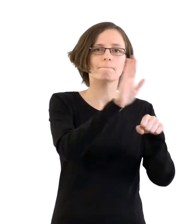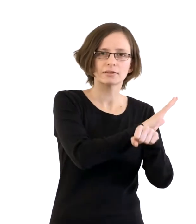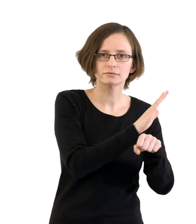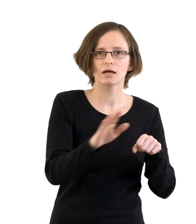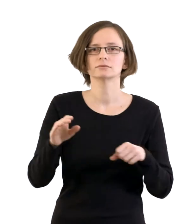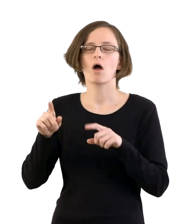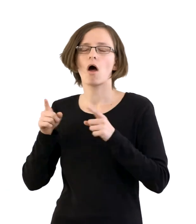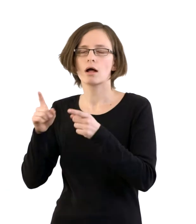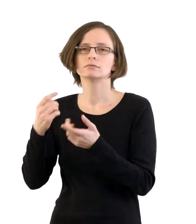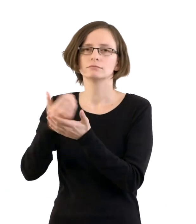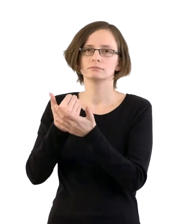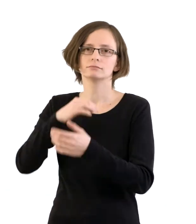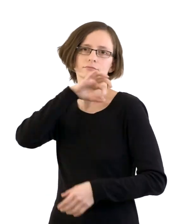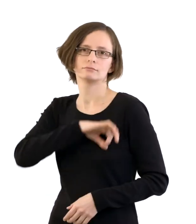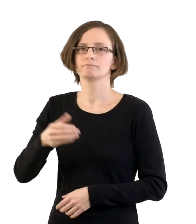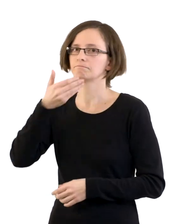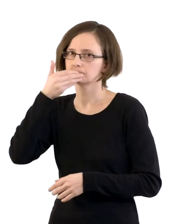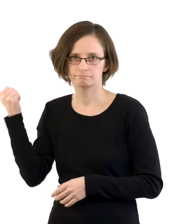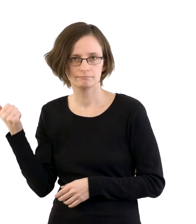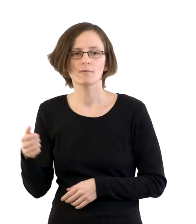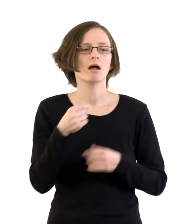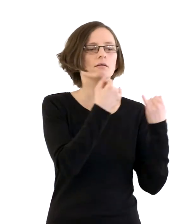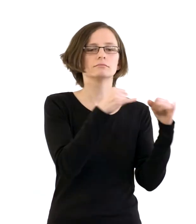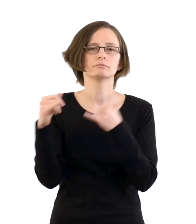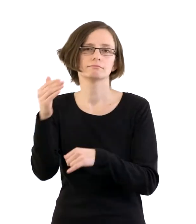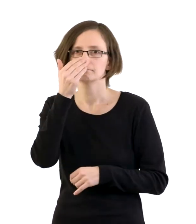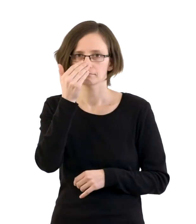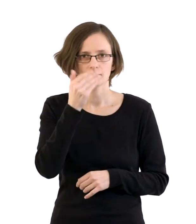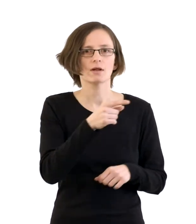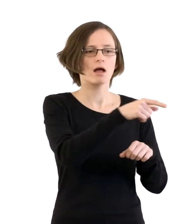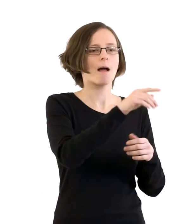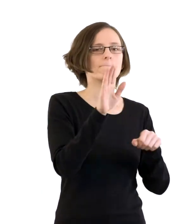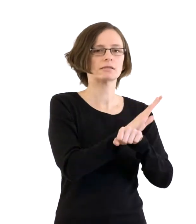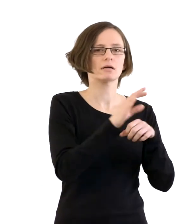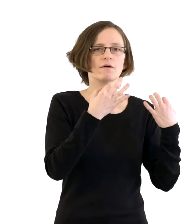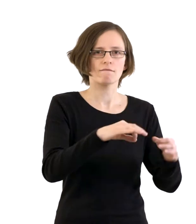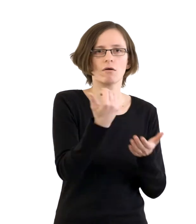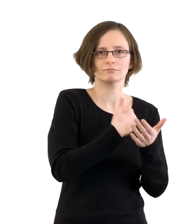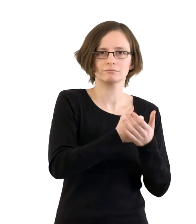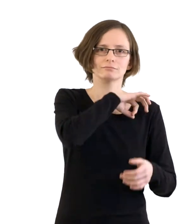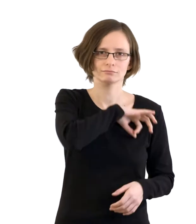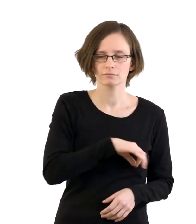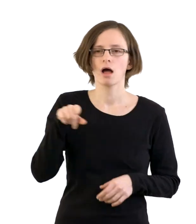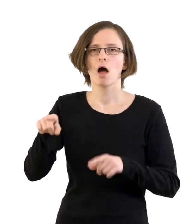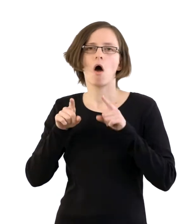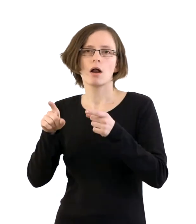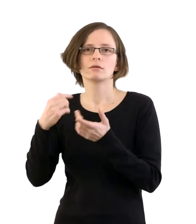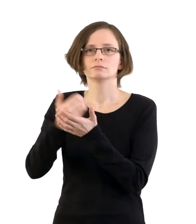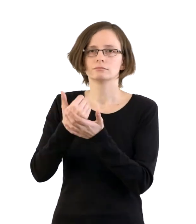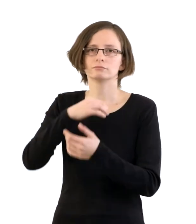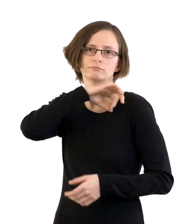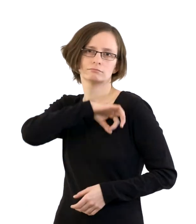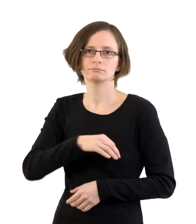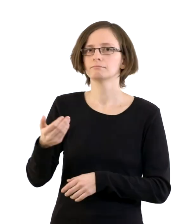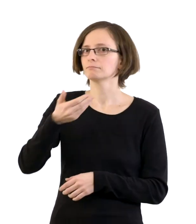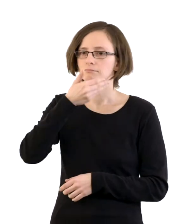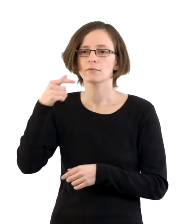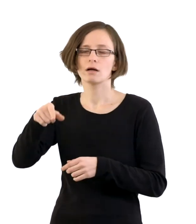Tym, co odróżnia biznes od organizacji non-profit, jest zasada nieuczestniczenia w zyskach wypracowanych przez organizację